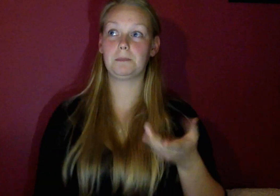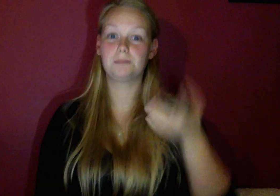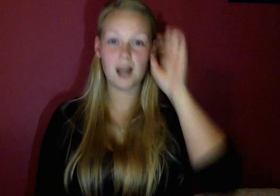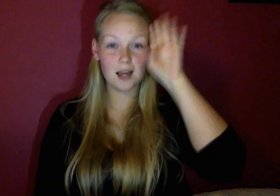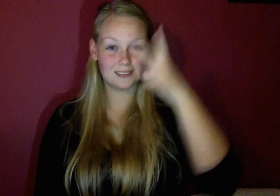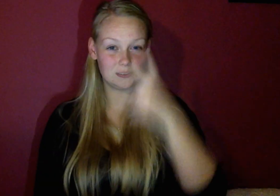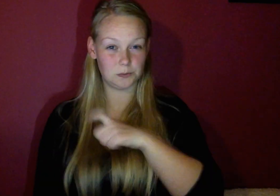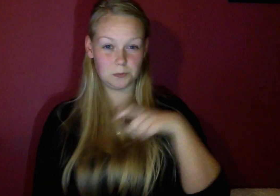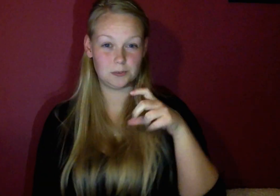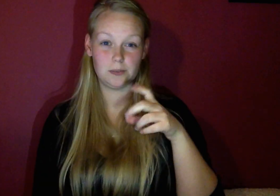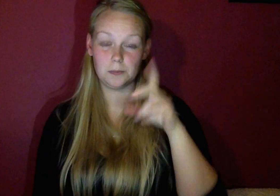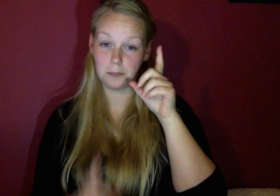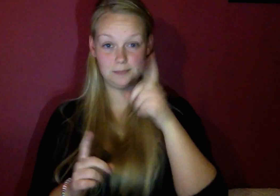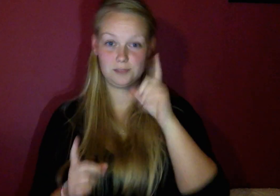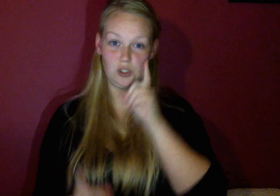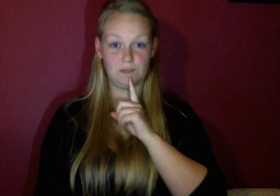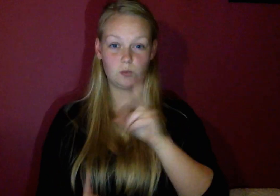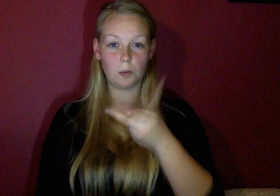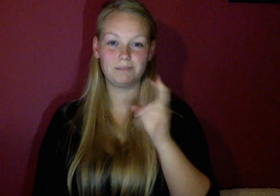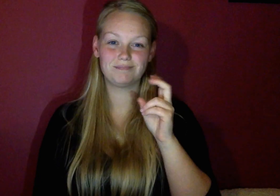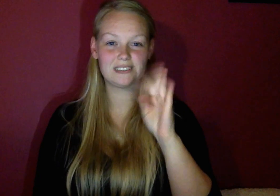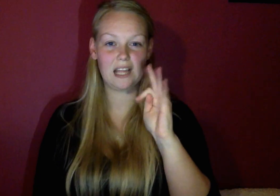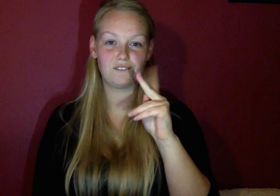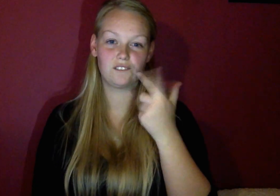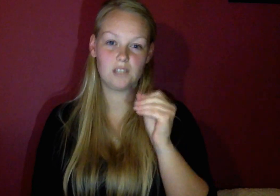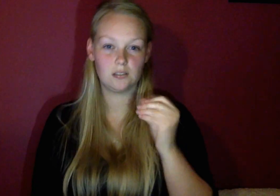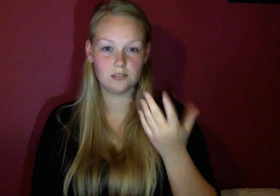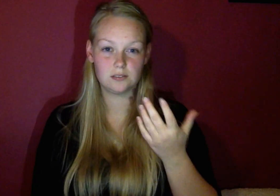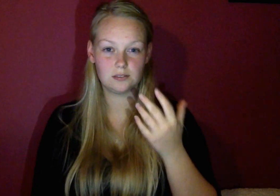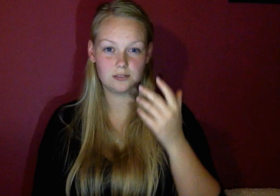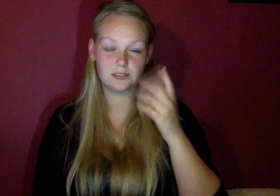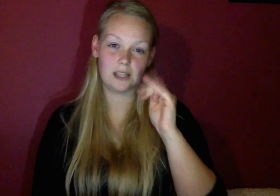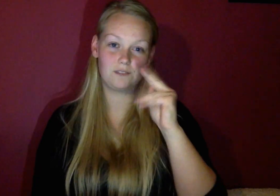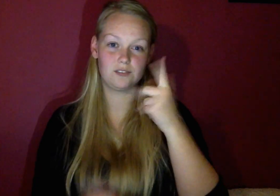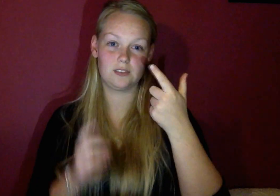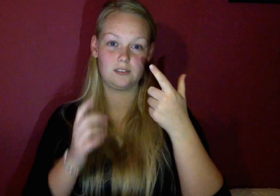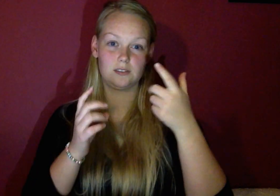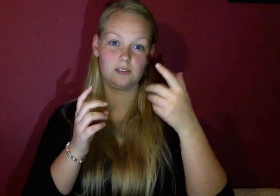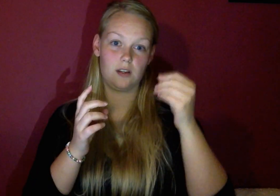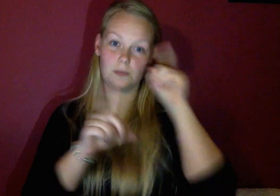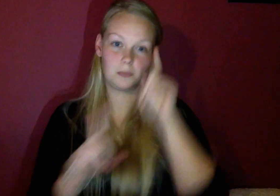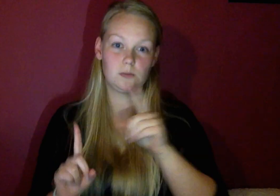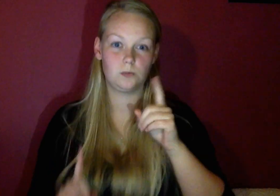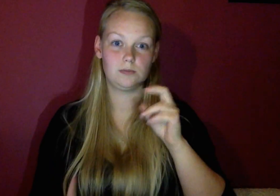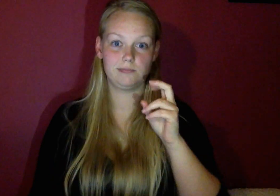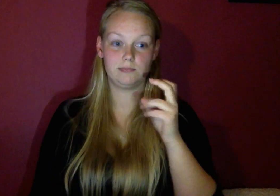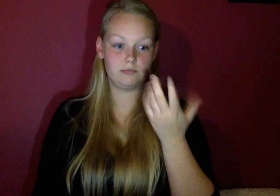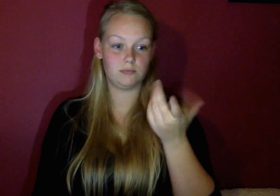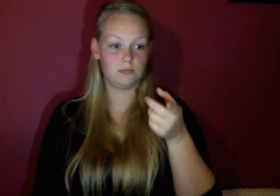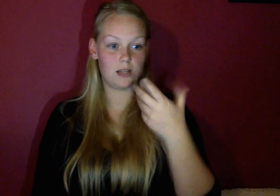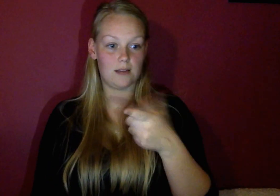Jag känner mig som... att läkare ser oss döva som defekta. Människor med defekt.